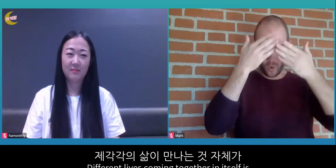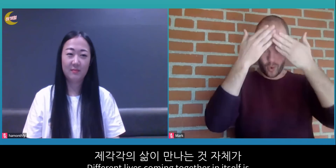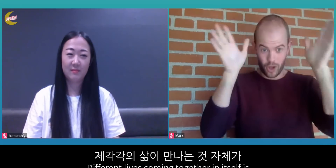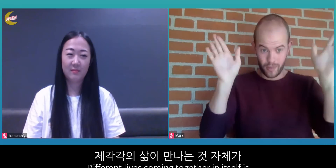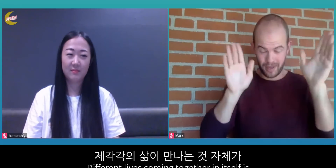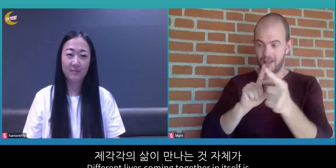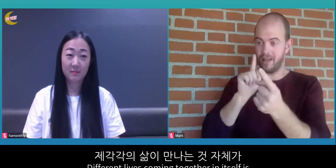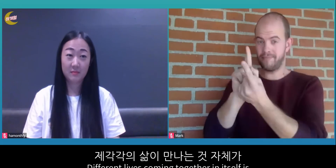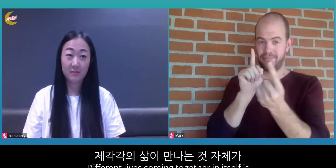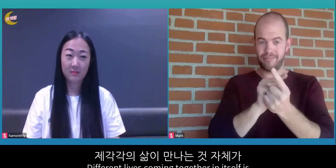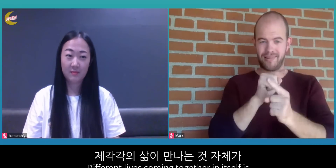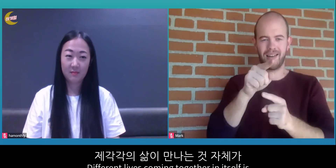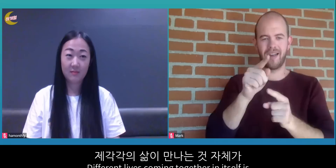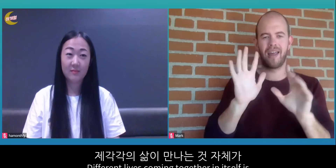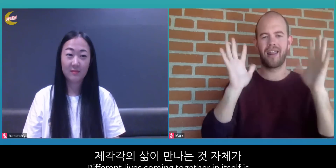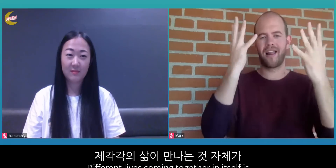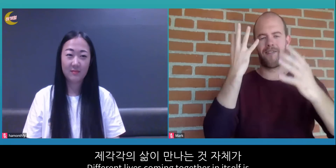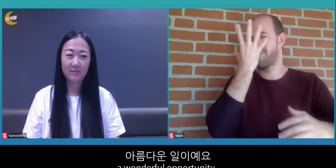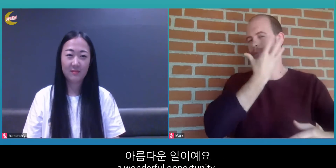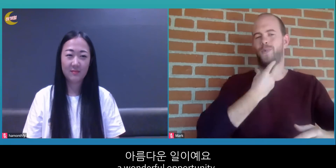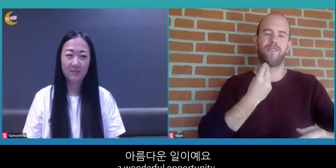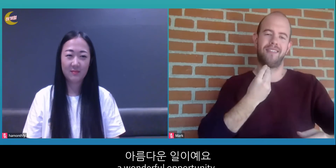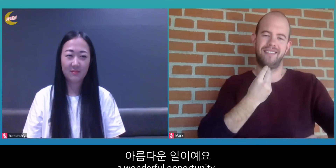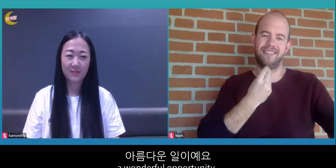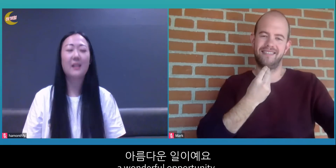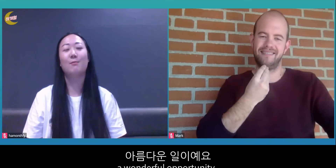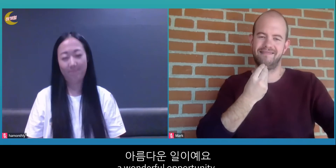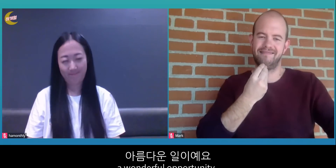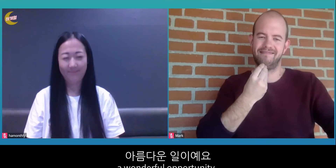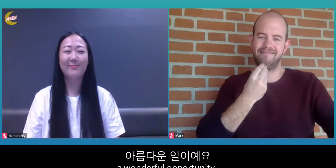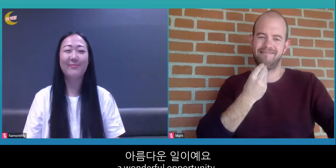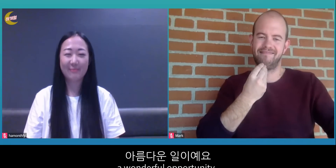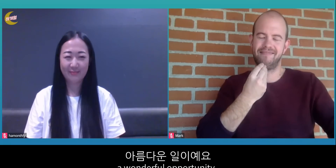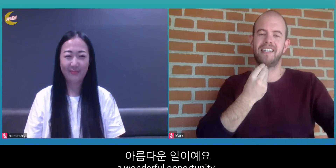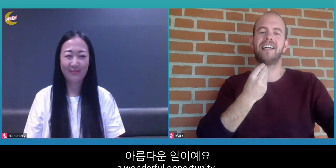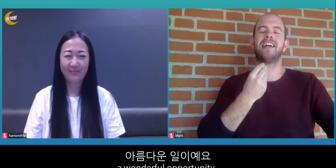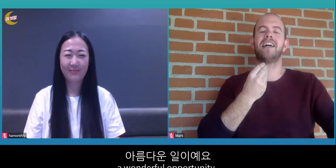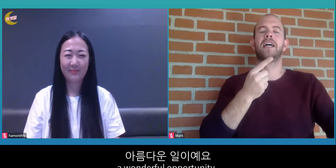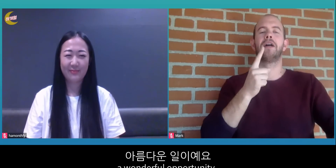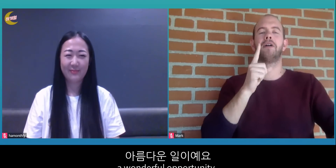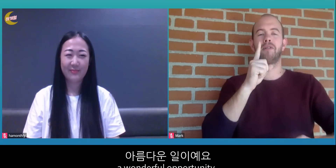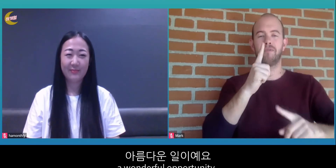さまざまな人生が一緒になること自体が素晴らしい機会です。